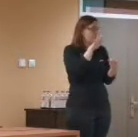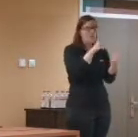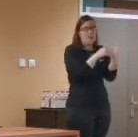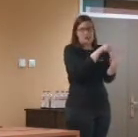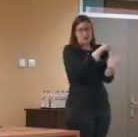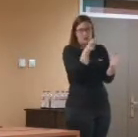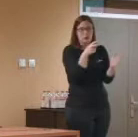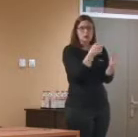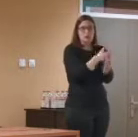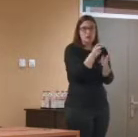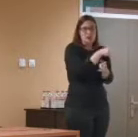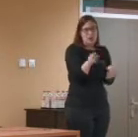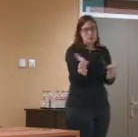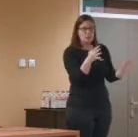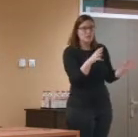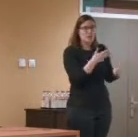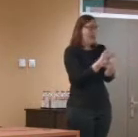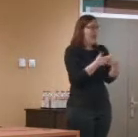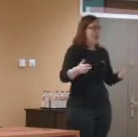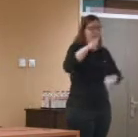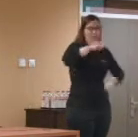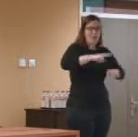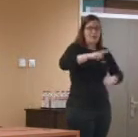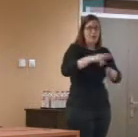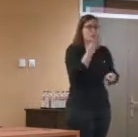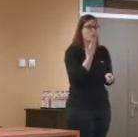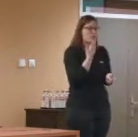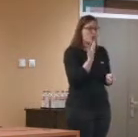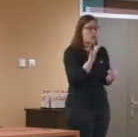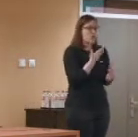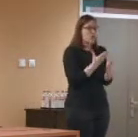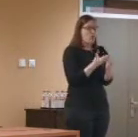hasta la Copa América, la Fórmula 1 y Terra Mítica entre otras.